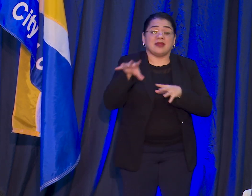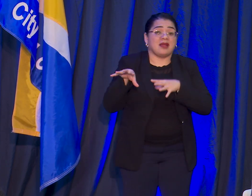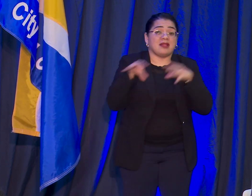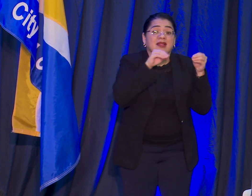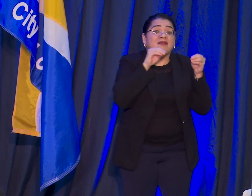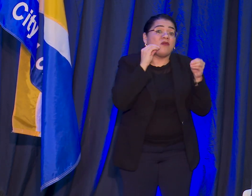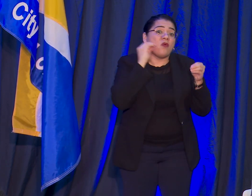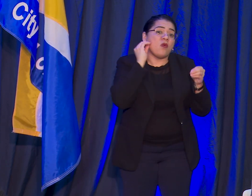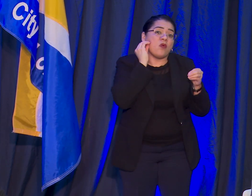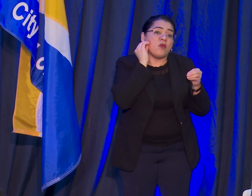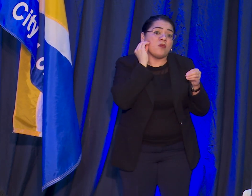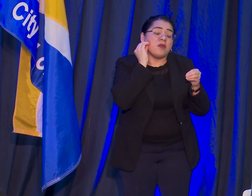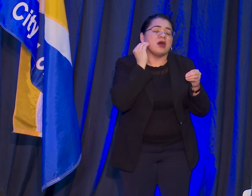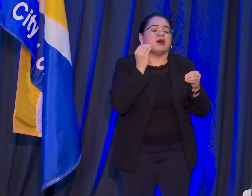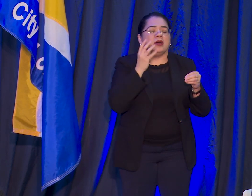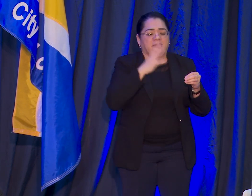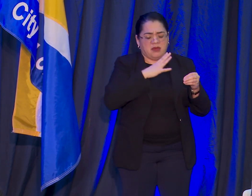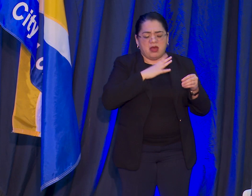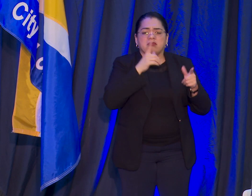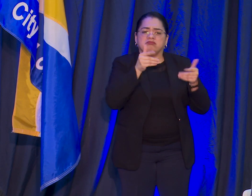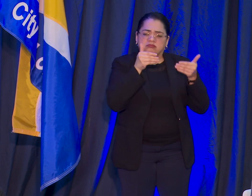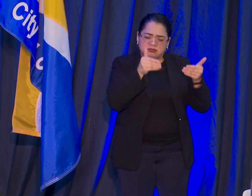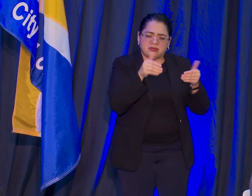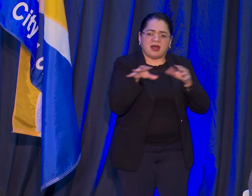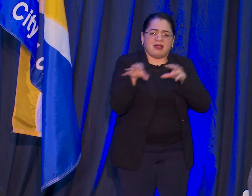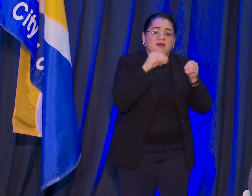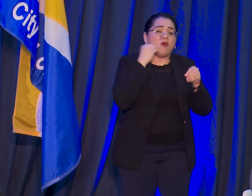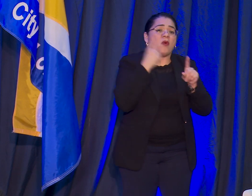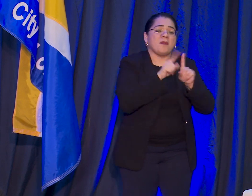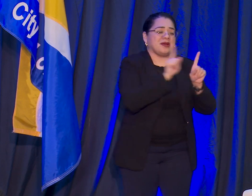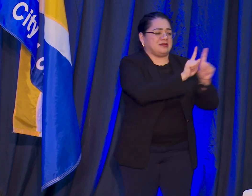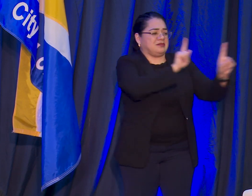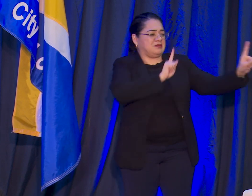haces PSA distancia de otras personas